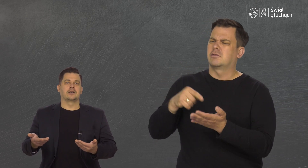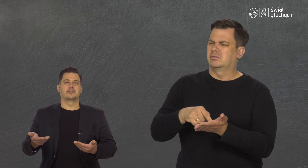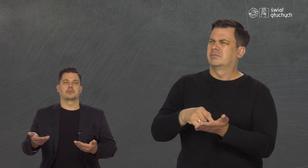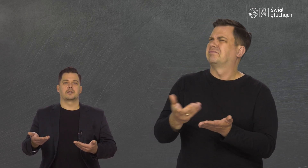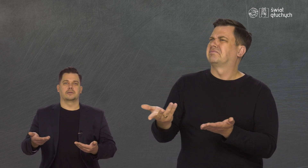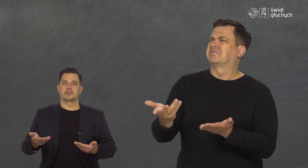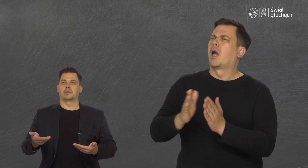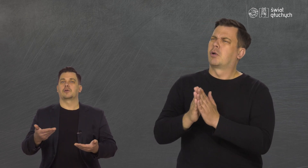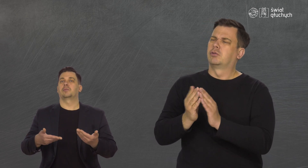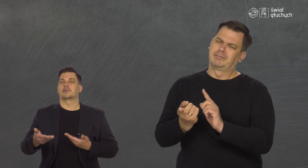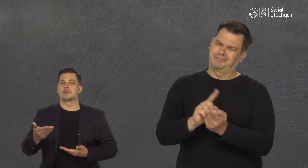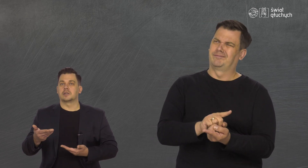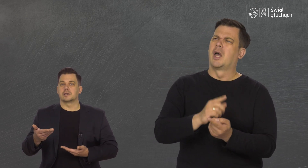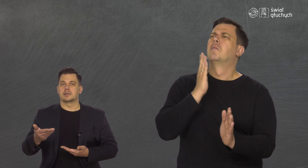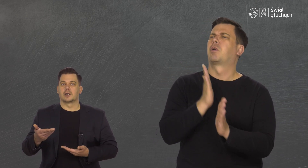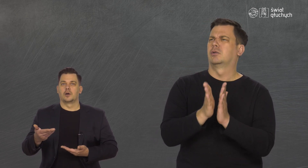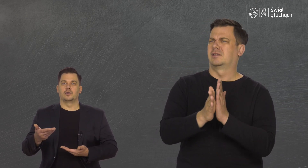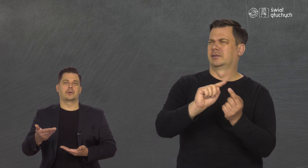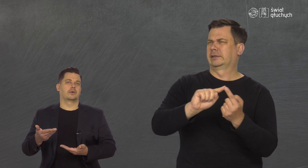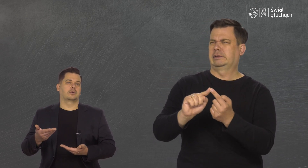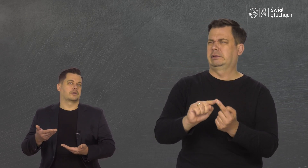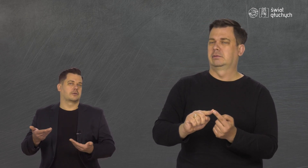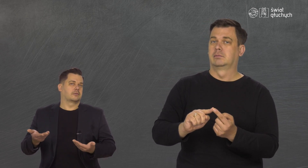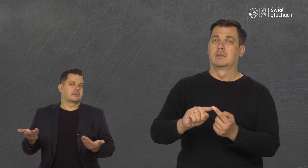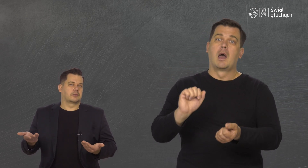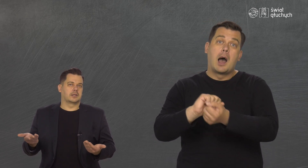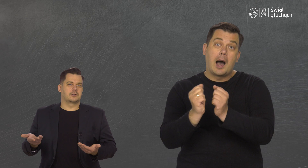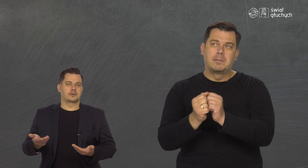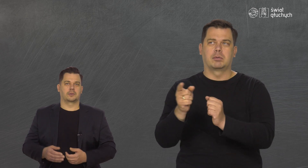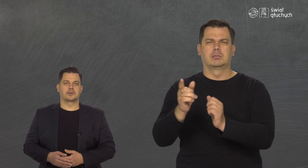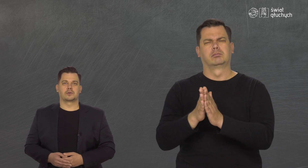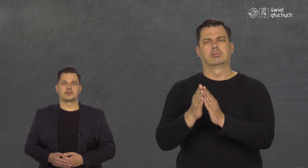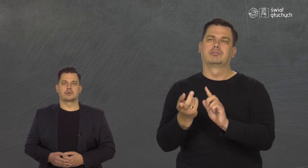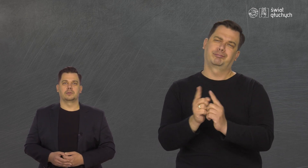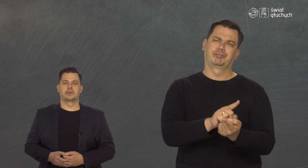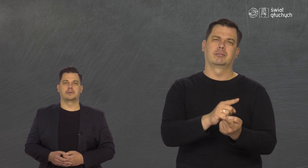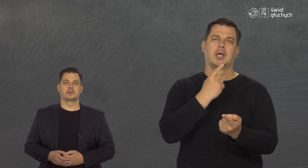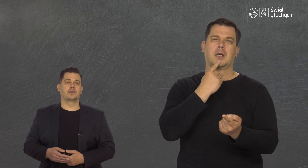A jeżeli to możliwe – poproś o prostszy język, lub jeśli jesteś osobą niesłyszącą lub niewidomą –